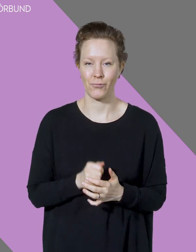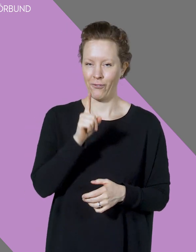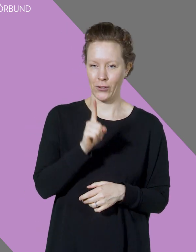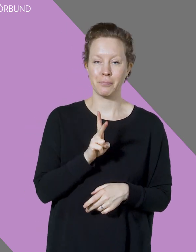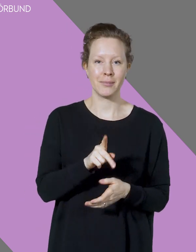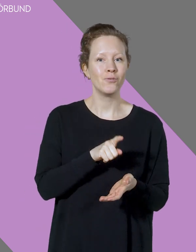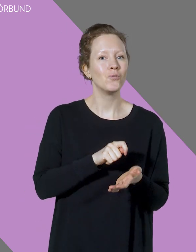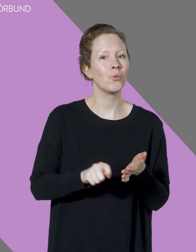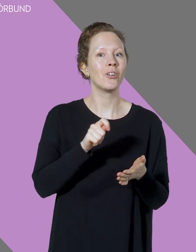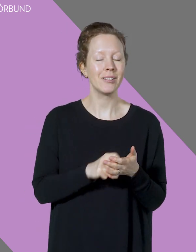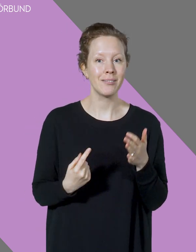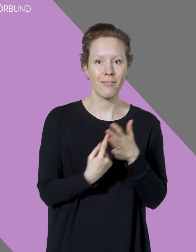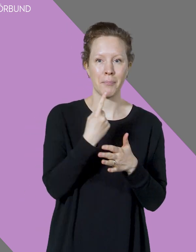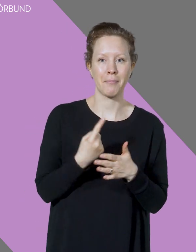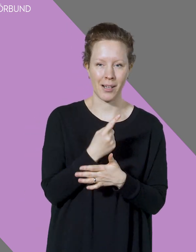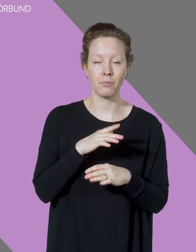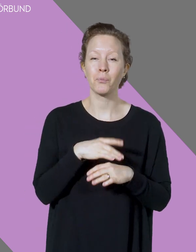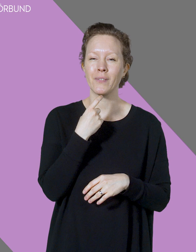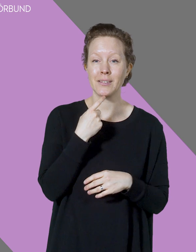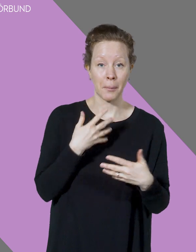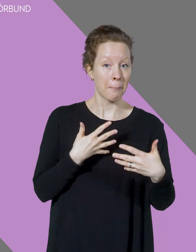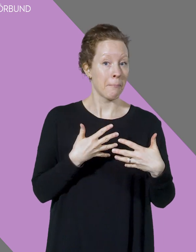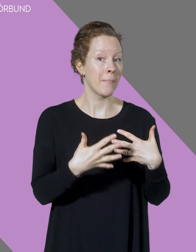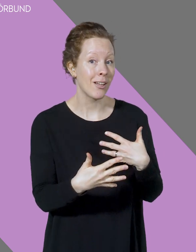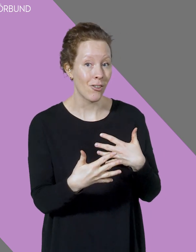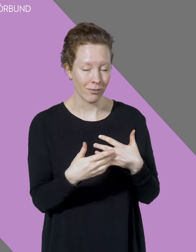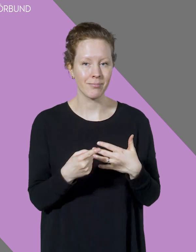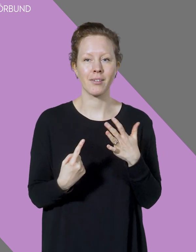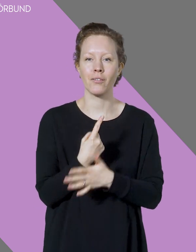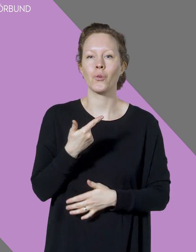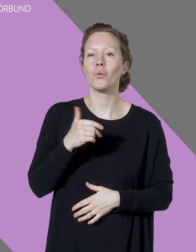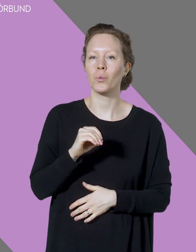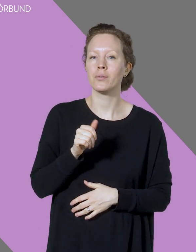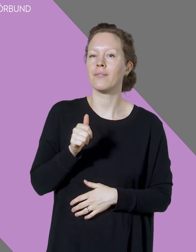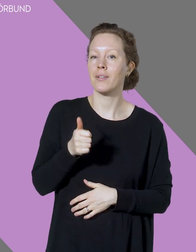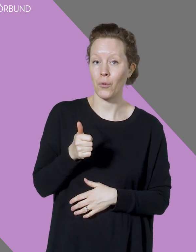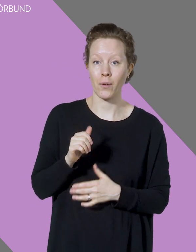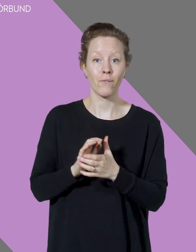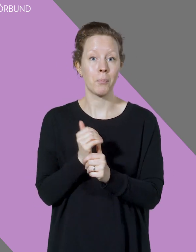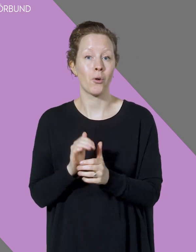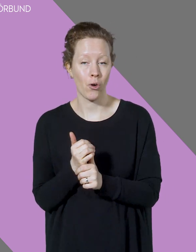Först i tur är det journalistiska jippot (på finska) Mellan raderna torsdagen den 9.2, -